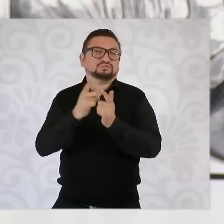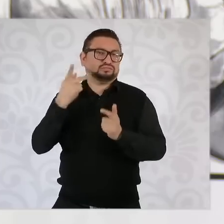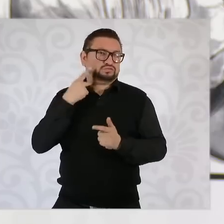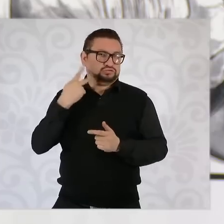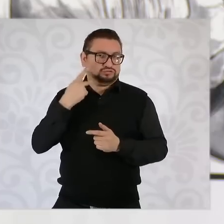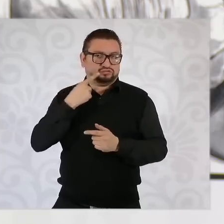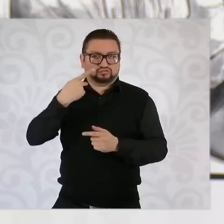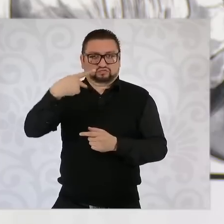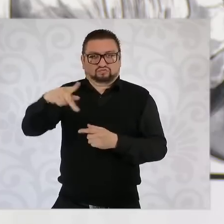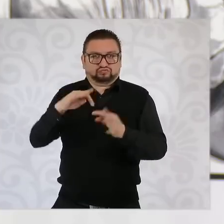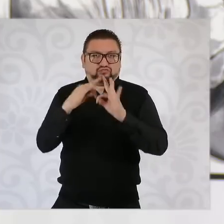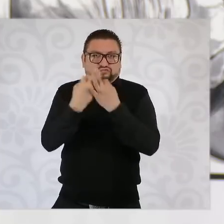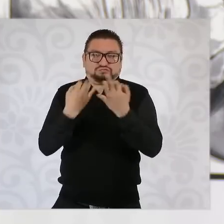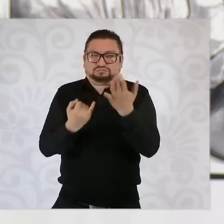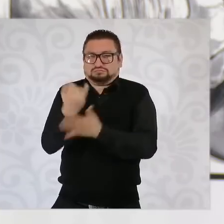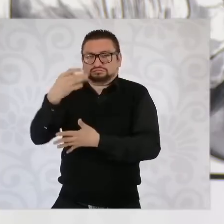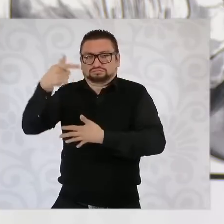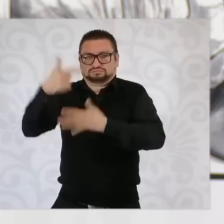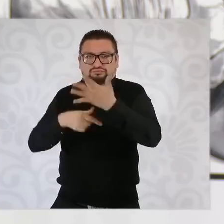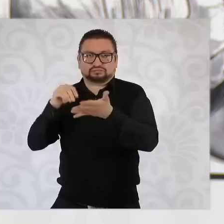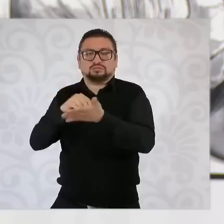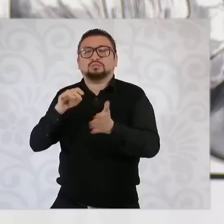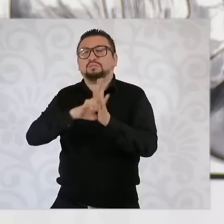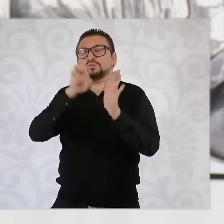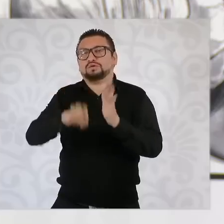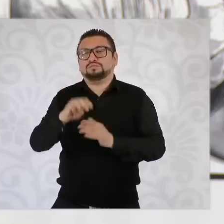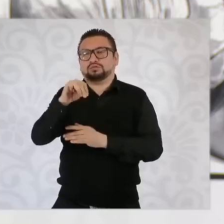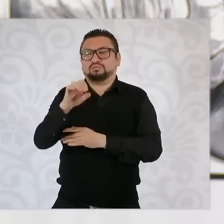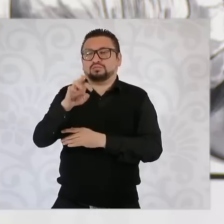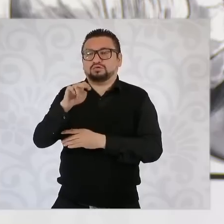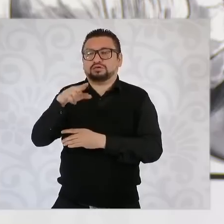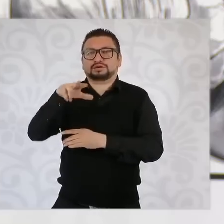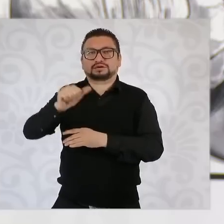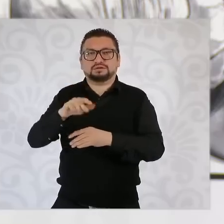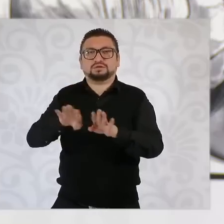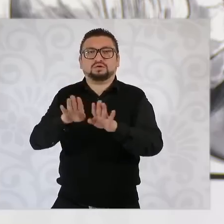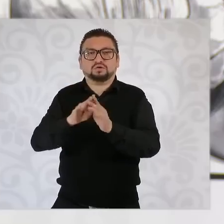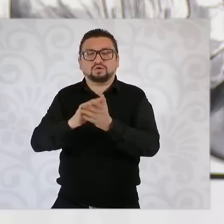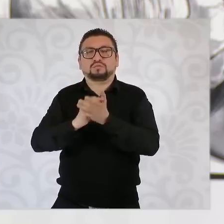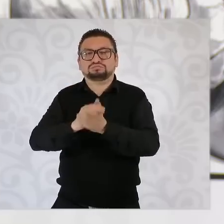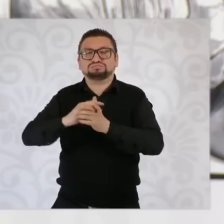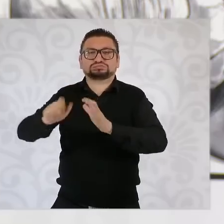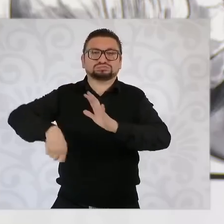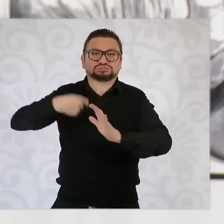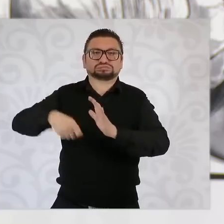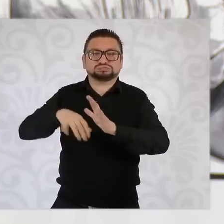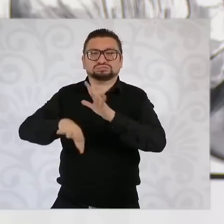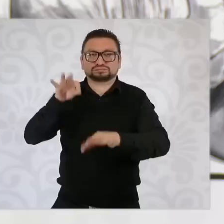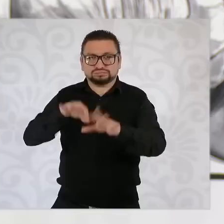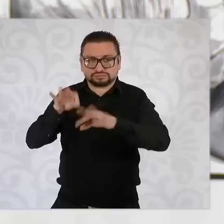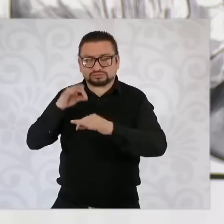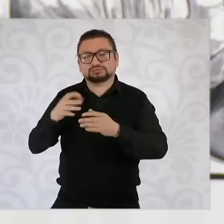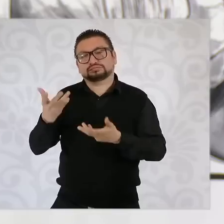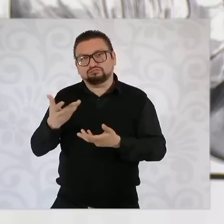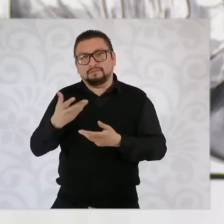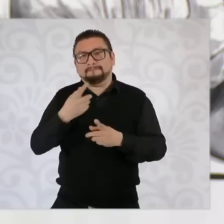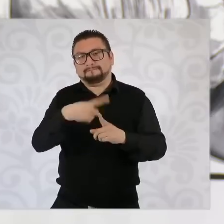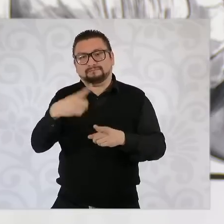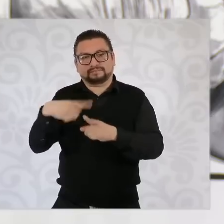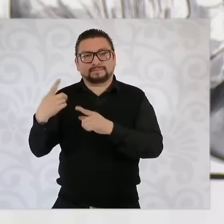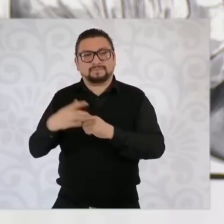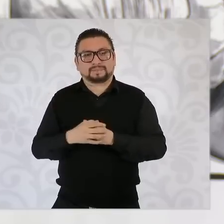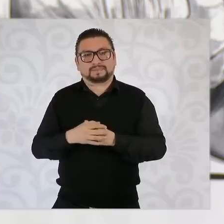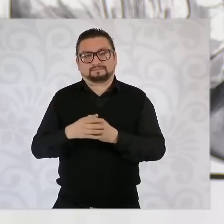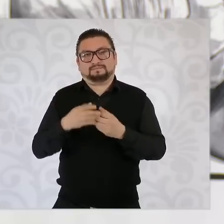forma de elegirlos morena por ejemplo muchos son de Tómbola eh de los militantes eh pero es mejor